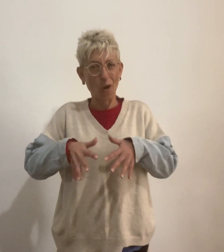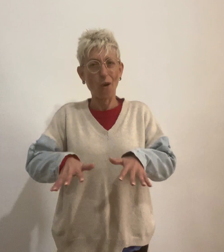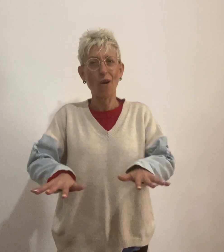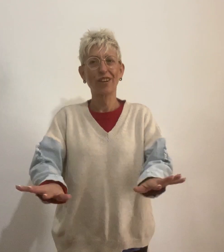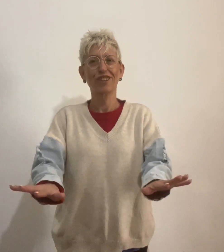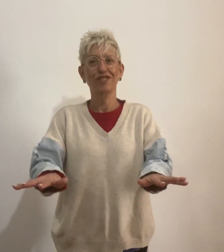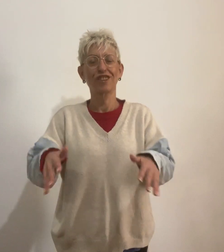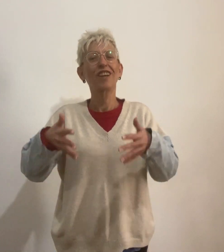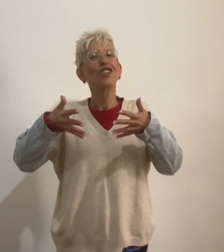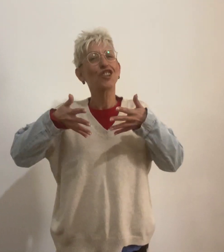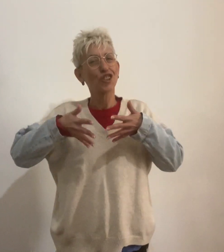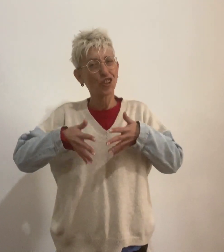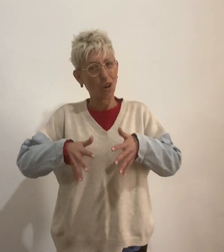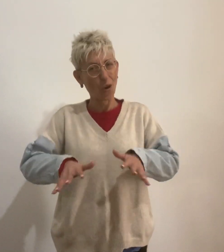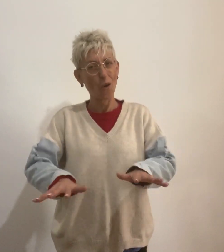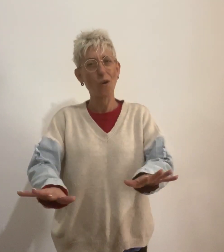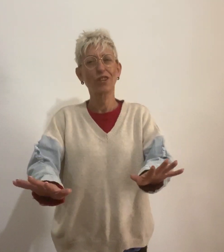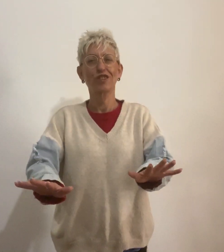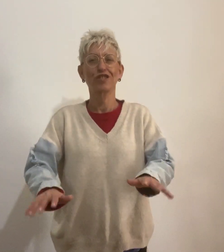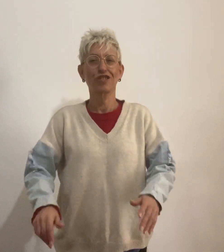שורש